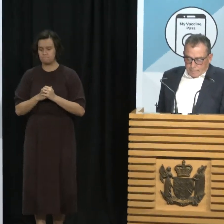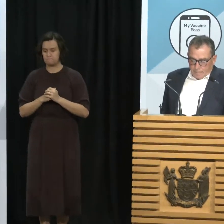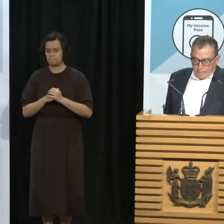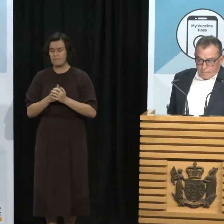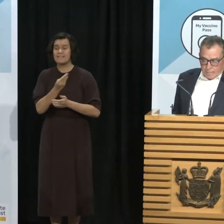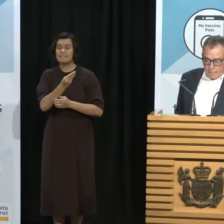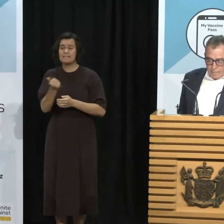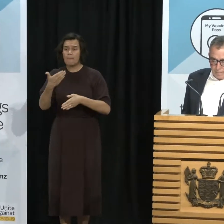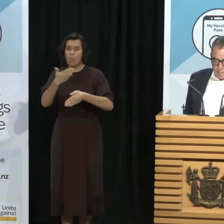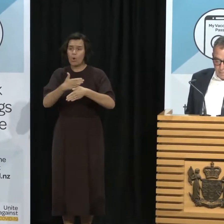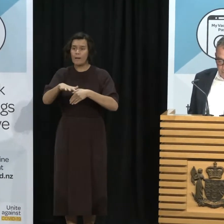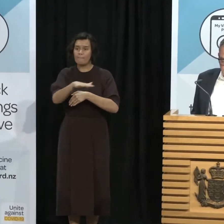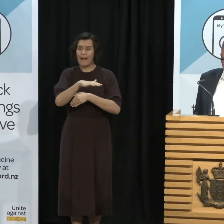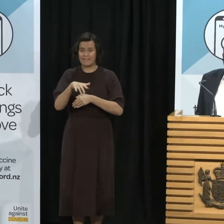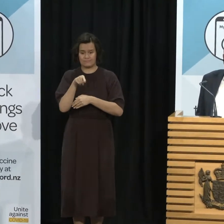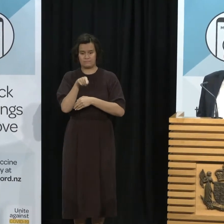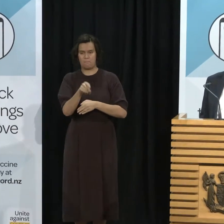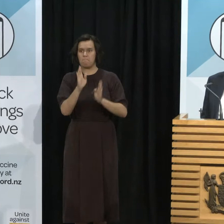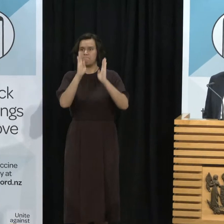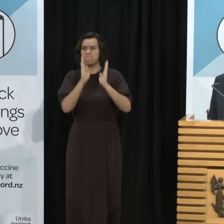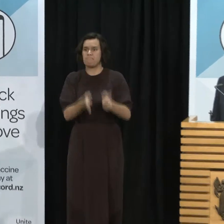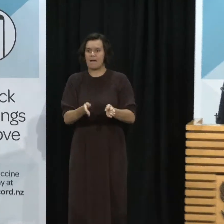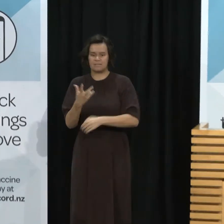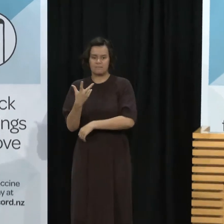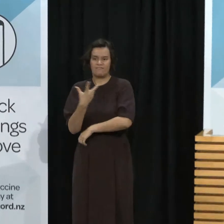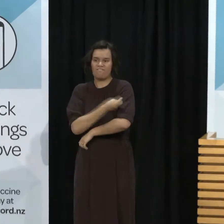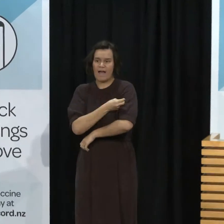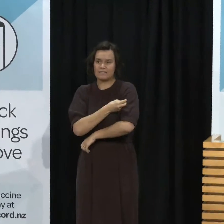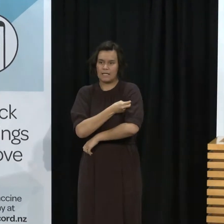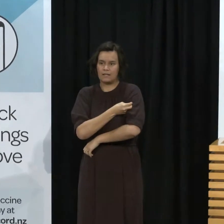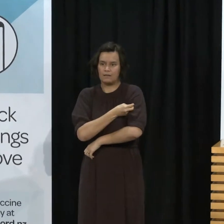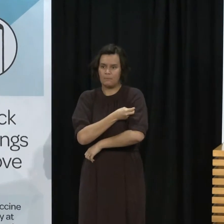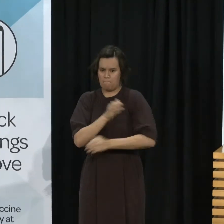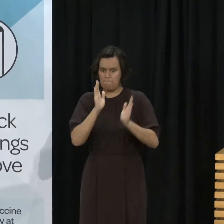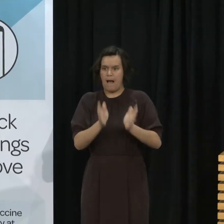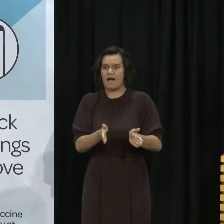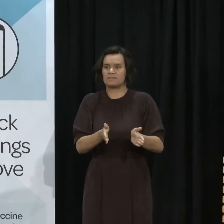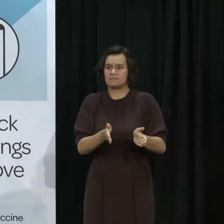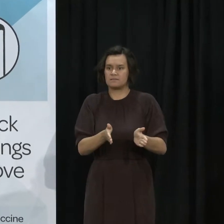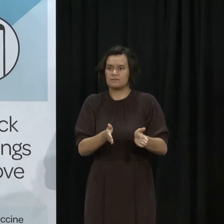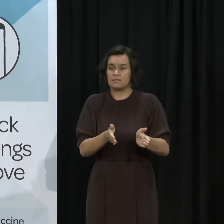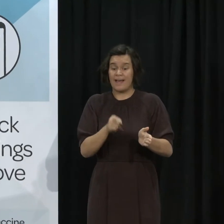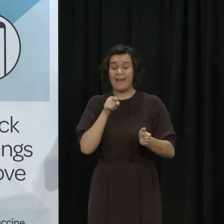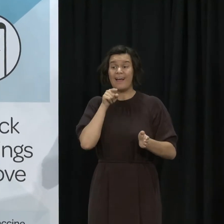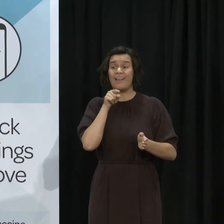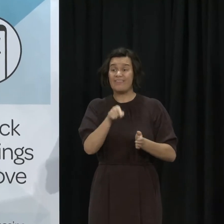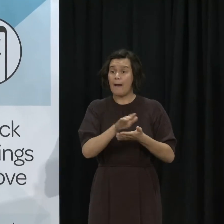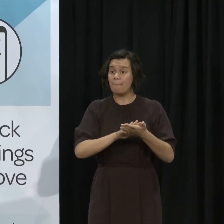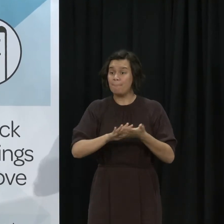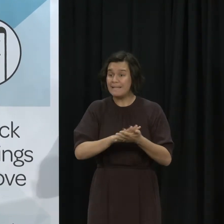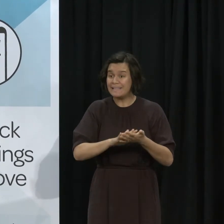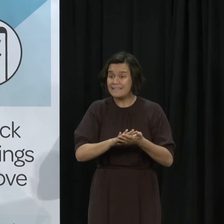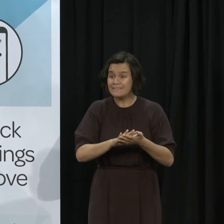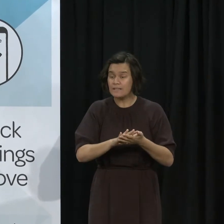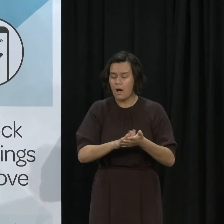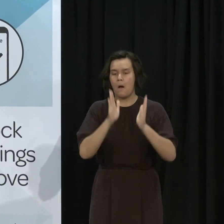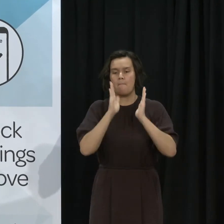putaiao ahakoa ka whakaitihia e